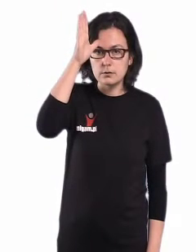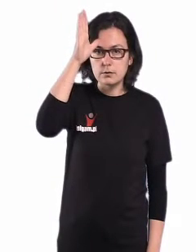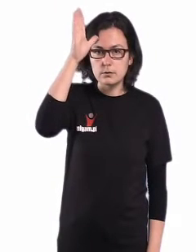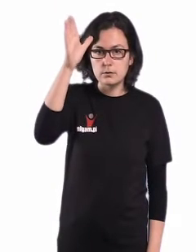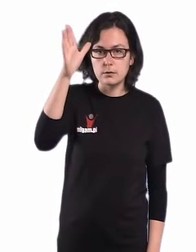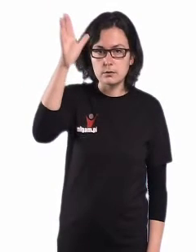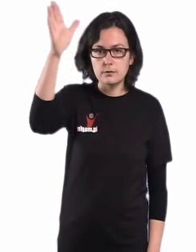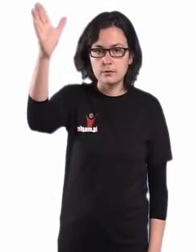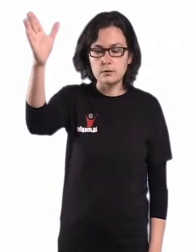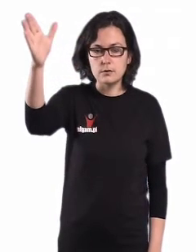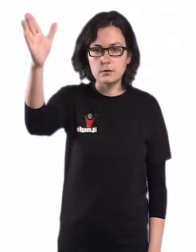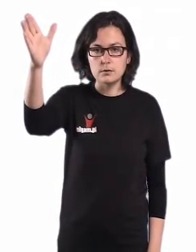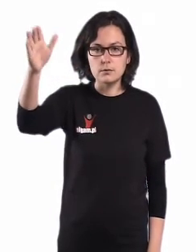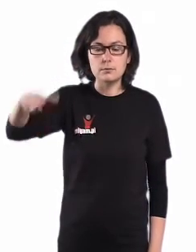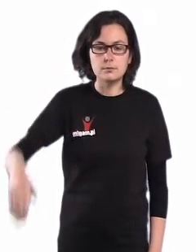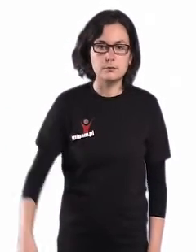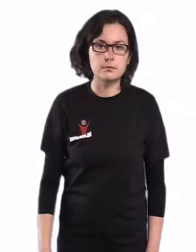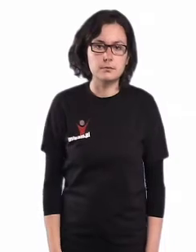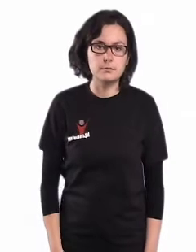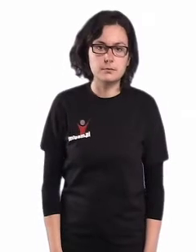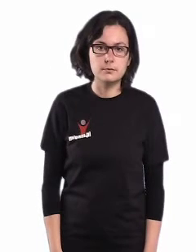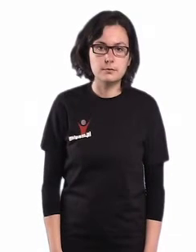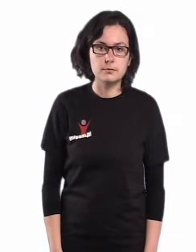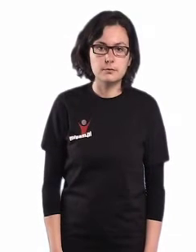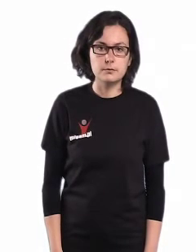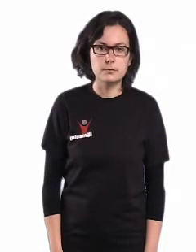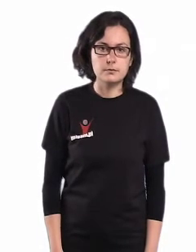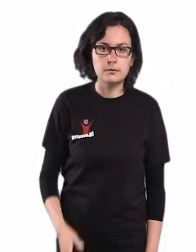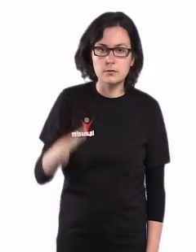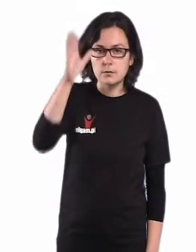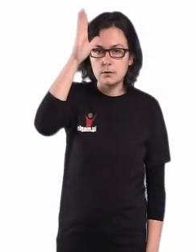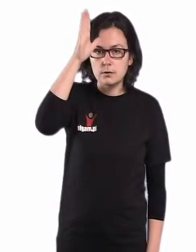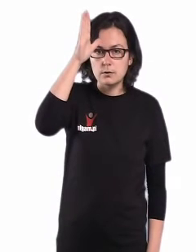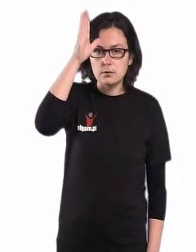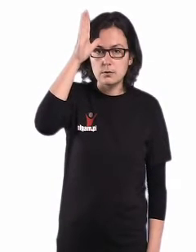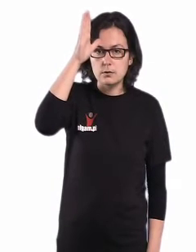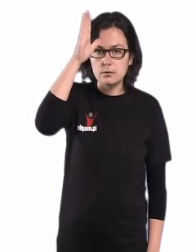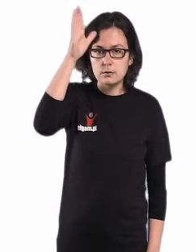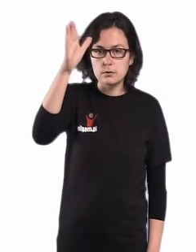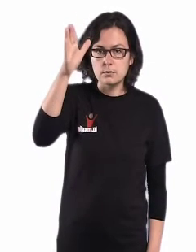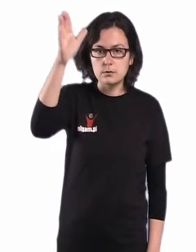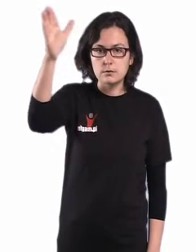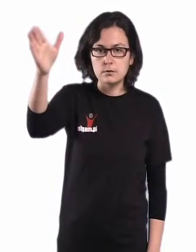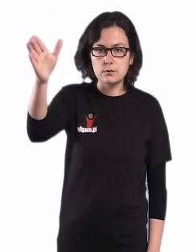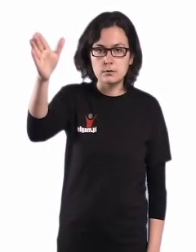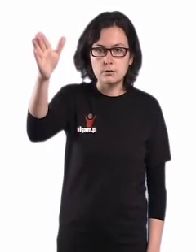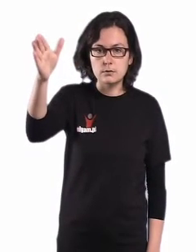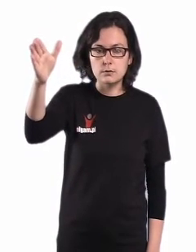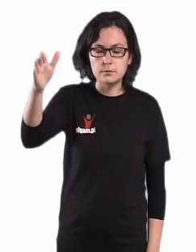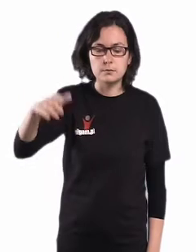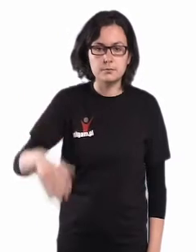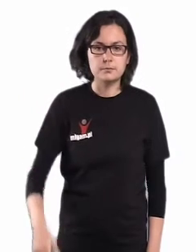Grandfather